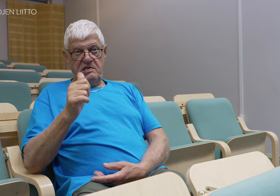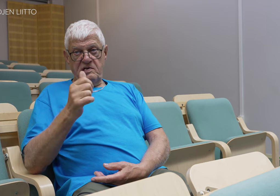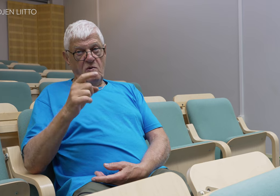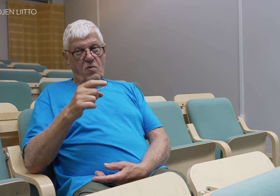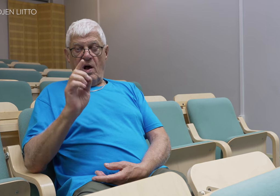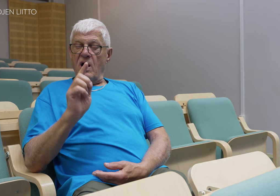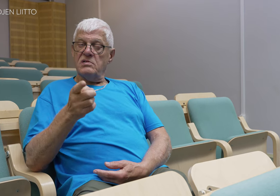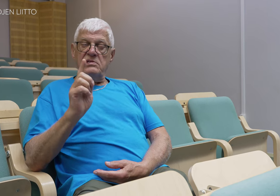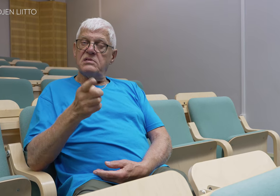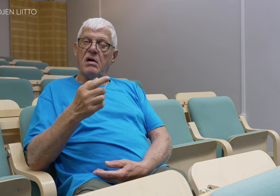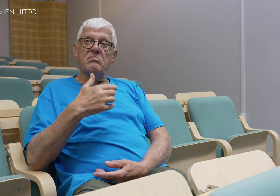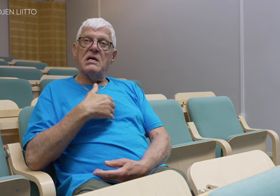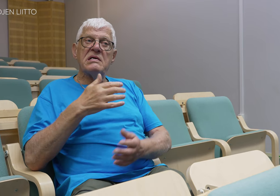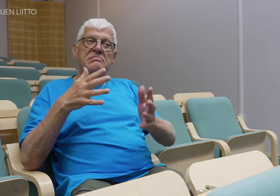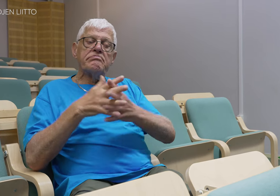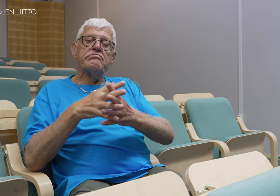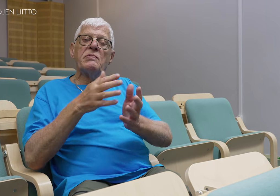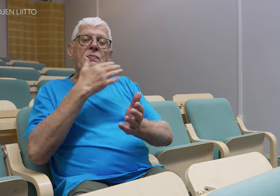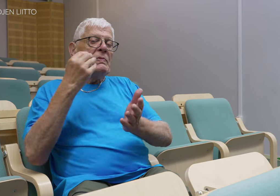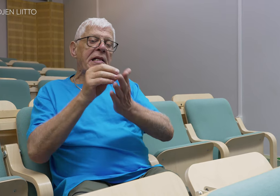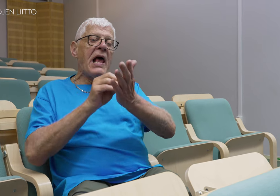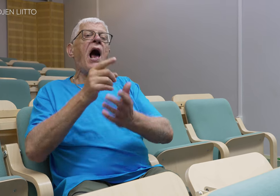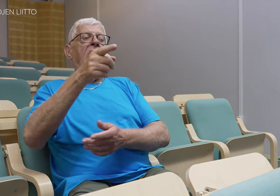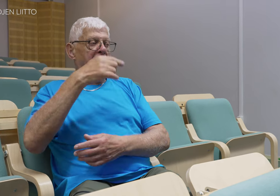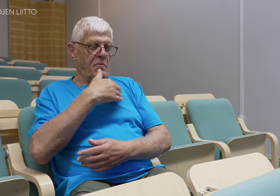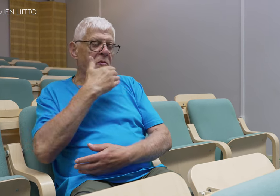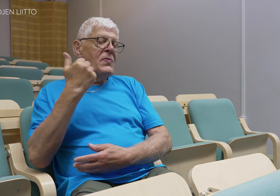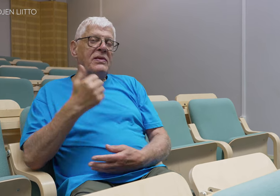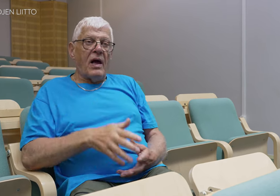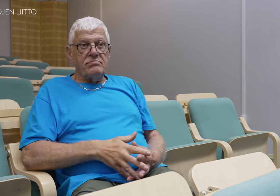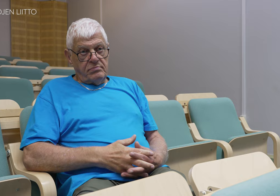Tosiaan sitä en ole laskenut.